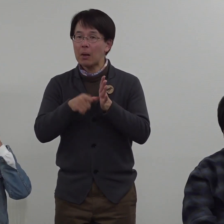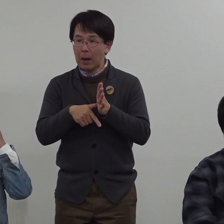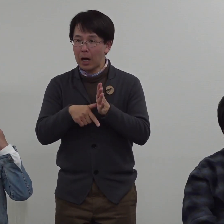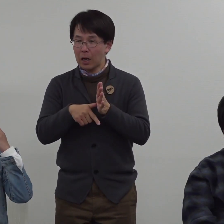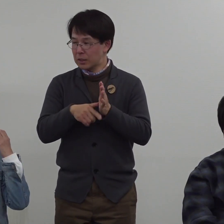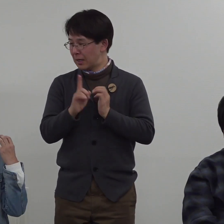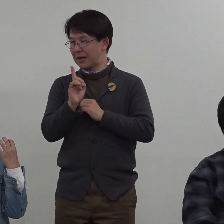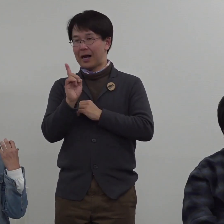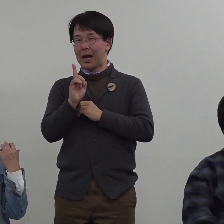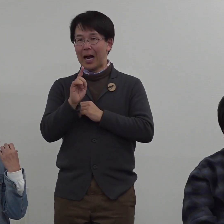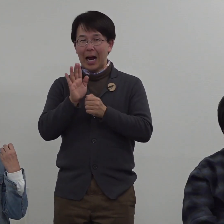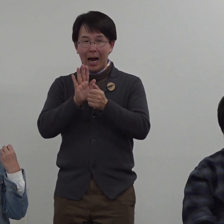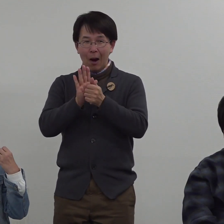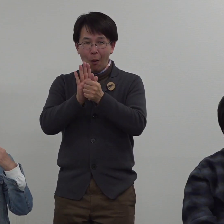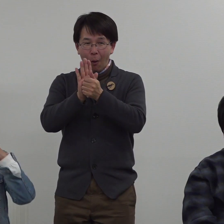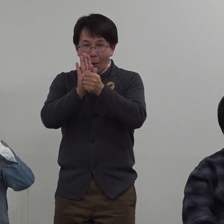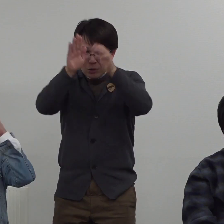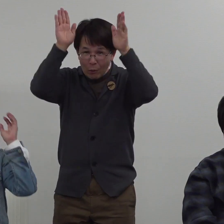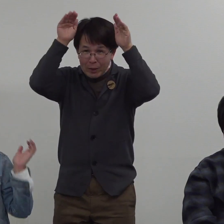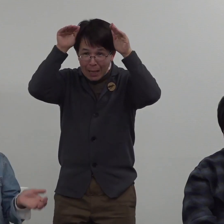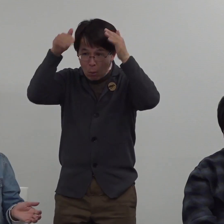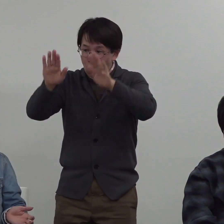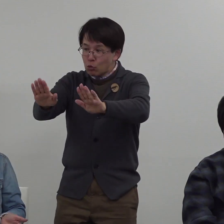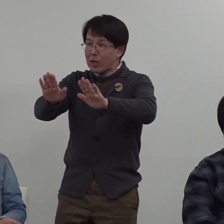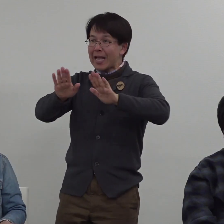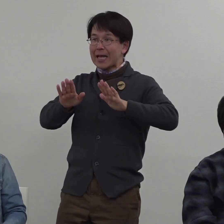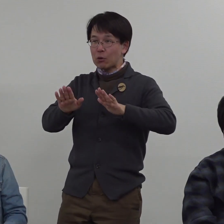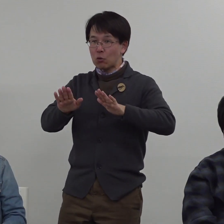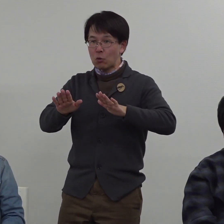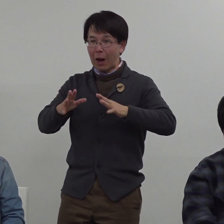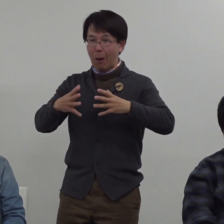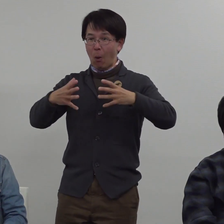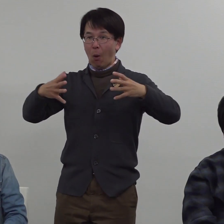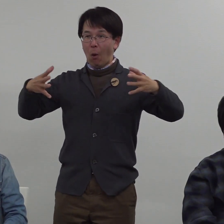補助犬を受け入れることがすごく大事業ではなくて